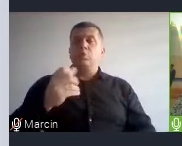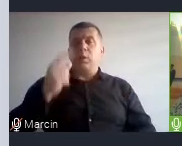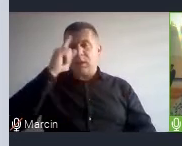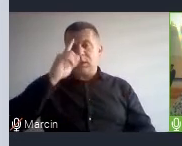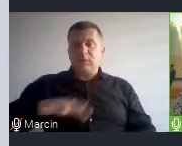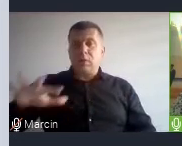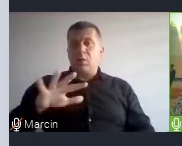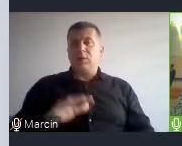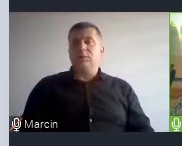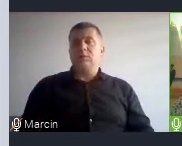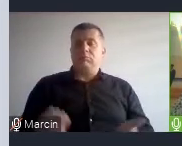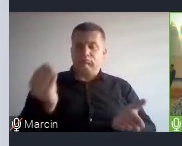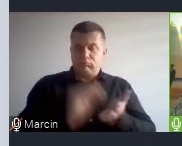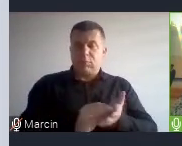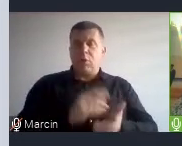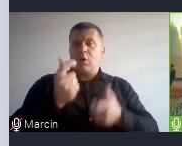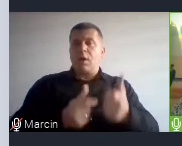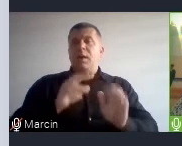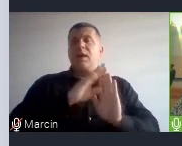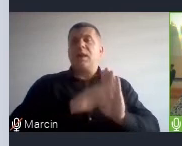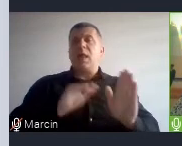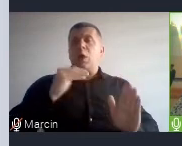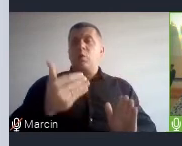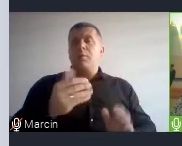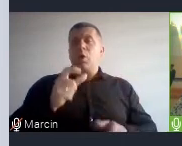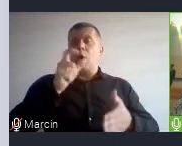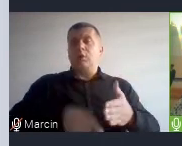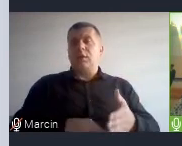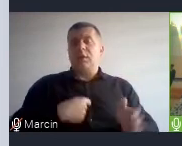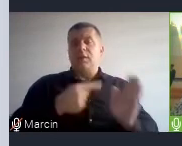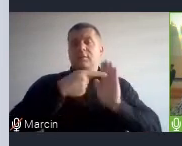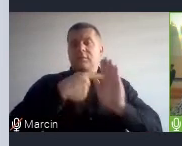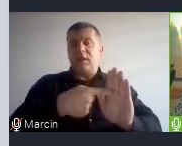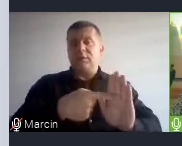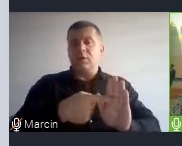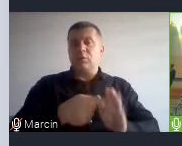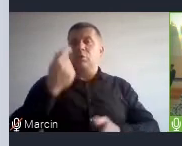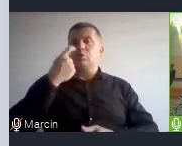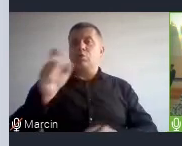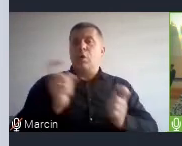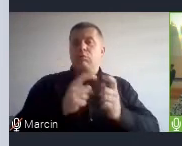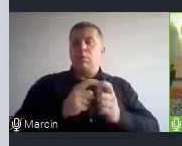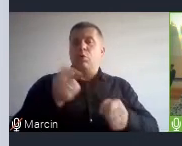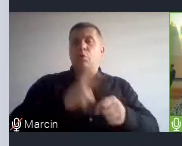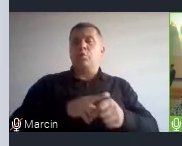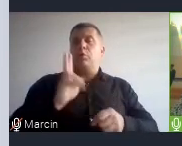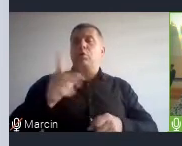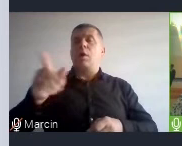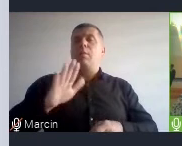i tę klauzulę uwzględniłem w kryteriach oceny. Wskazałem, że ze 100 punktów, które podmiot może uzyskać,